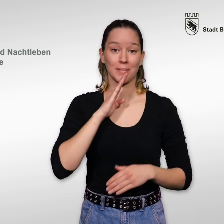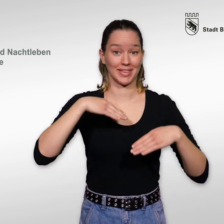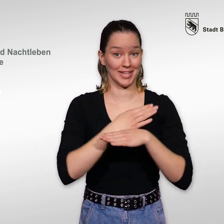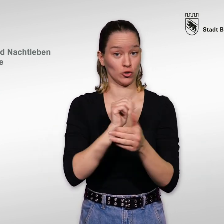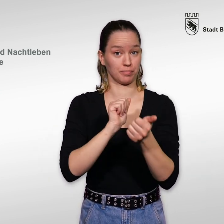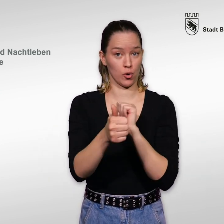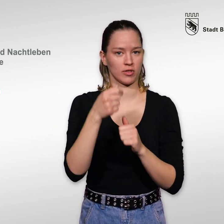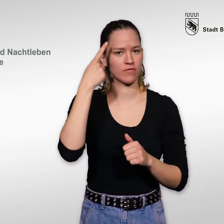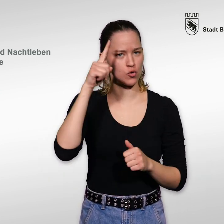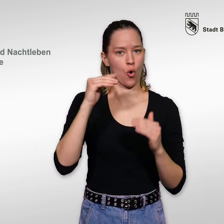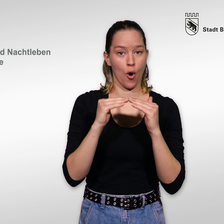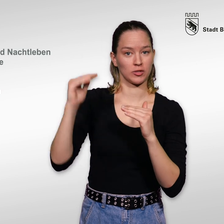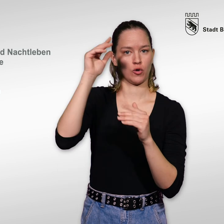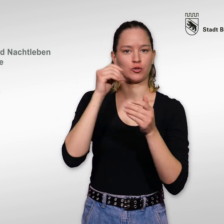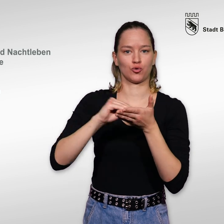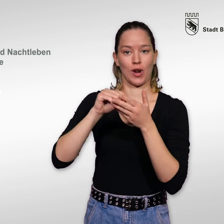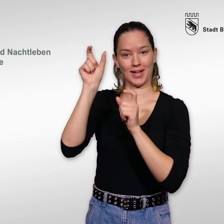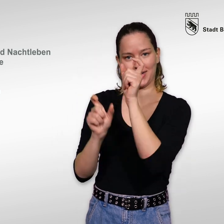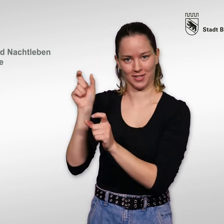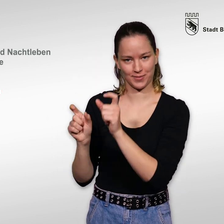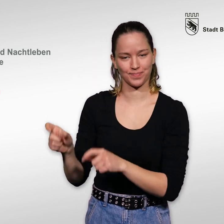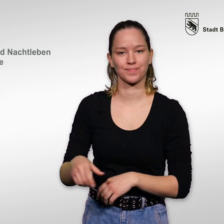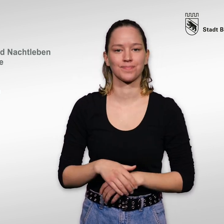Die Midnight Sports sind für Schülerinnen und Schüler der Oberstufe.